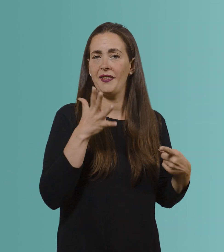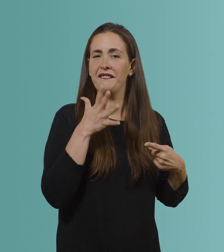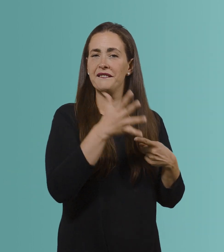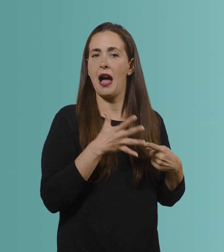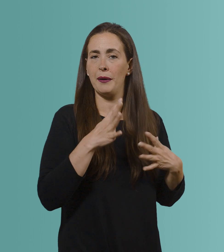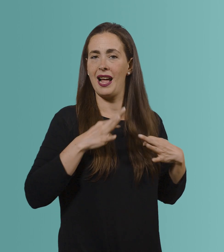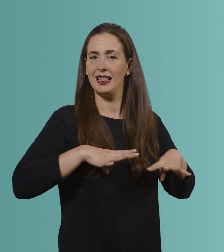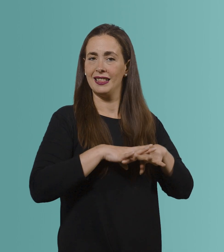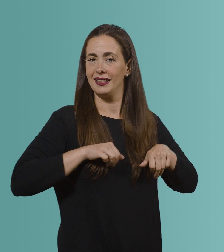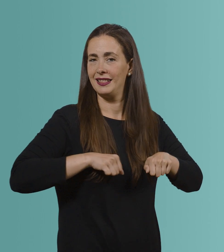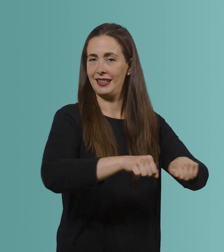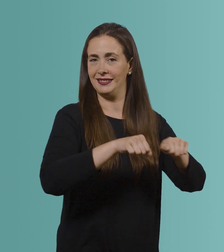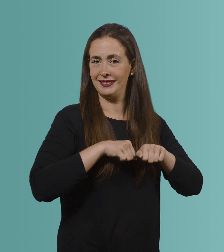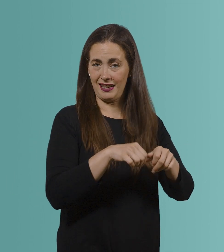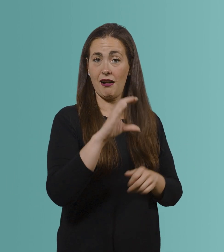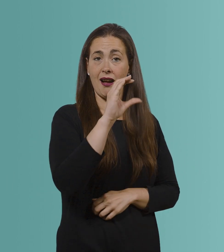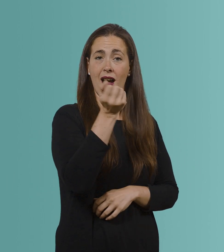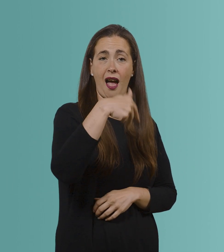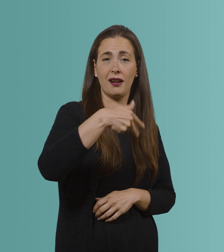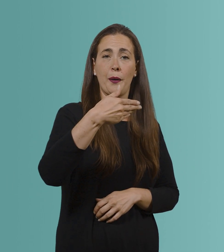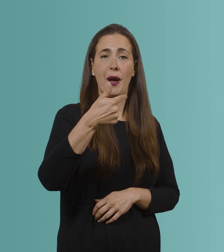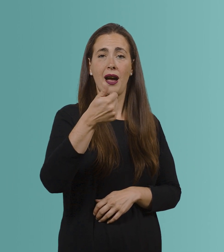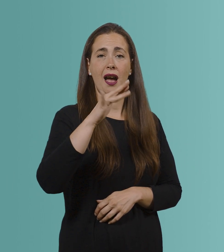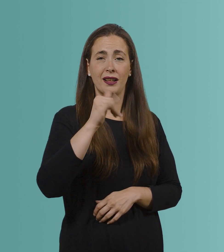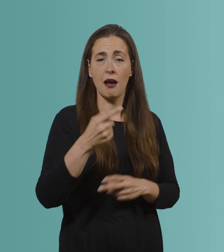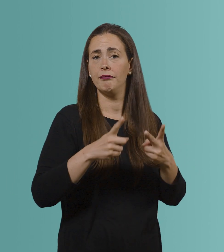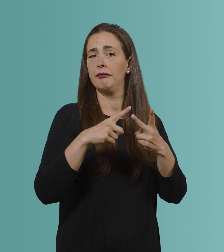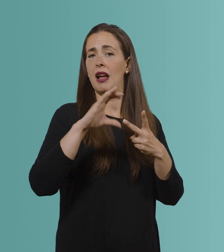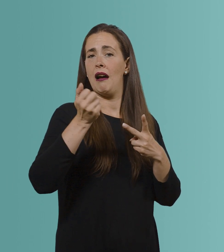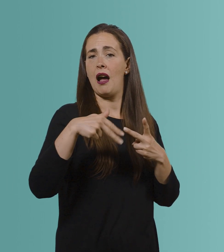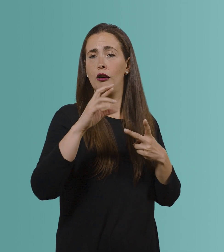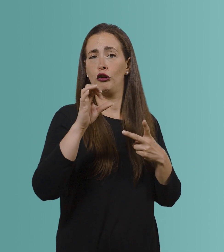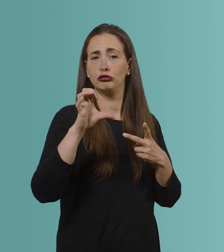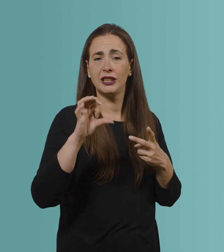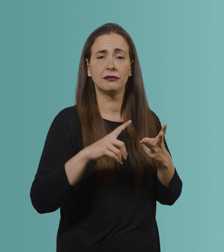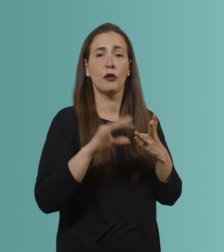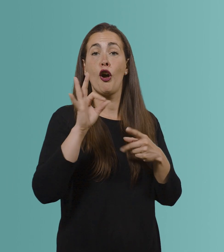Així ho varen fer les fàbriques tèxtils Can Bagaria, Can Rosés